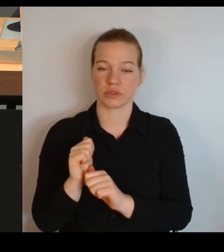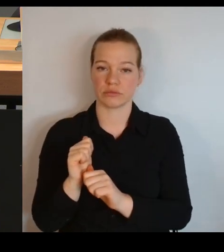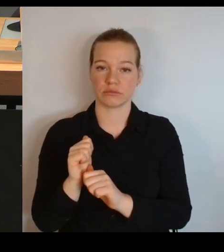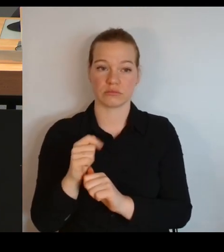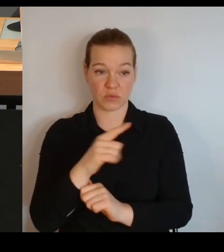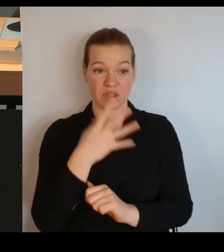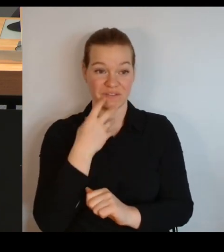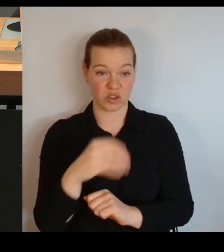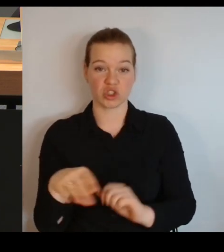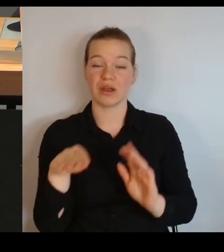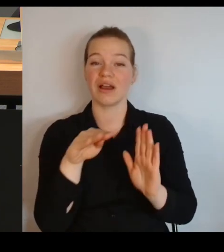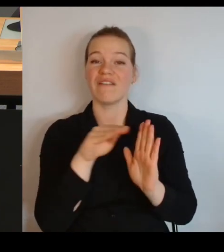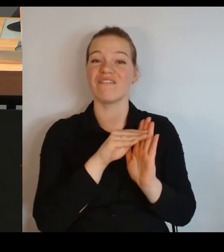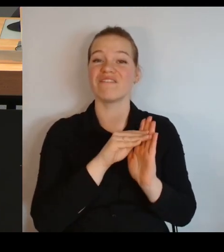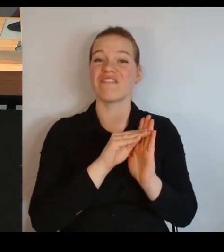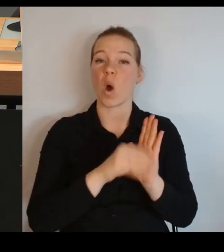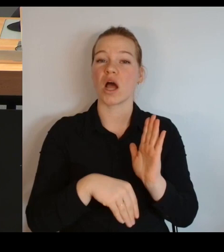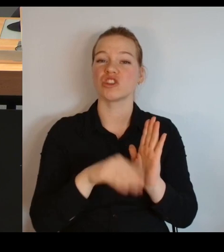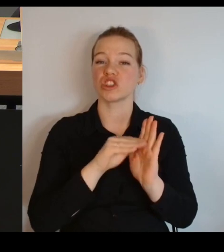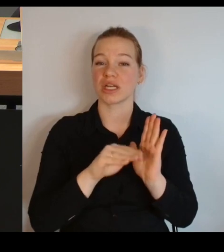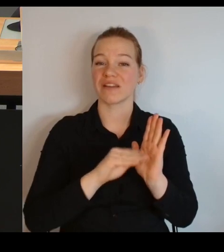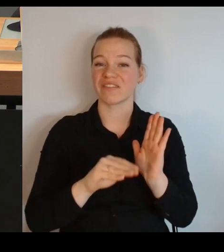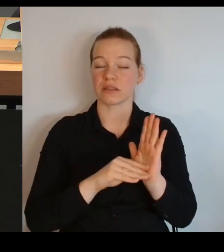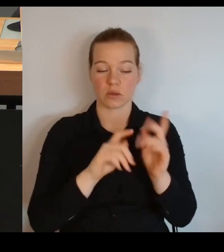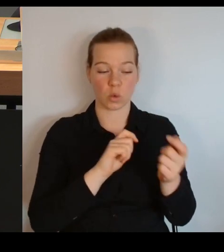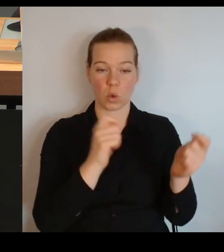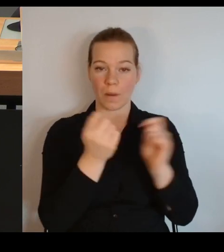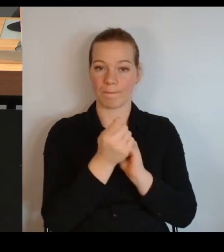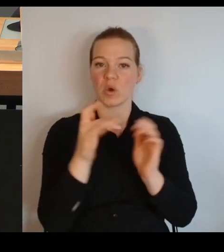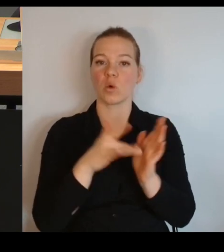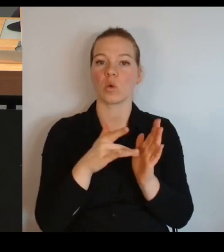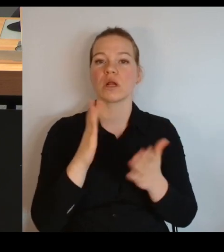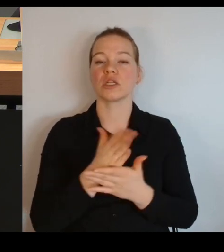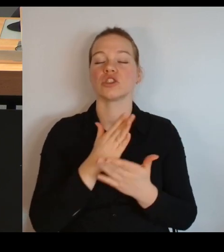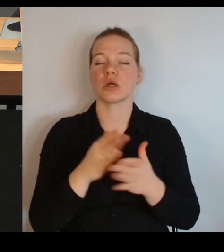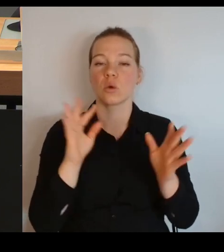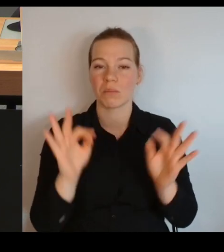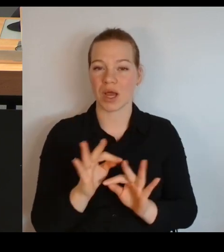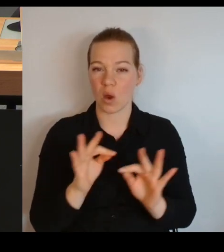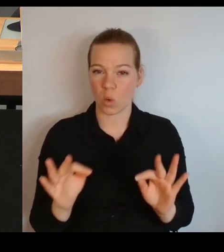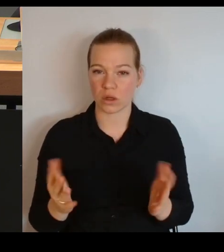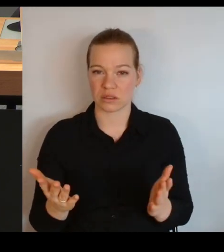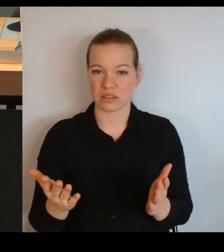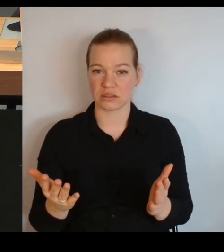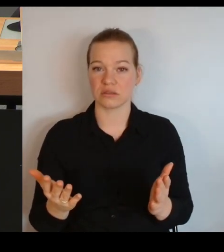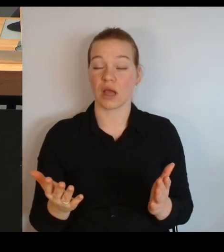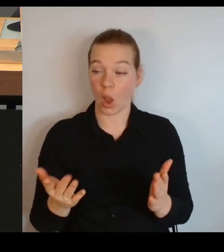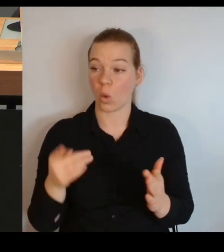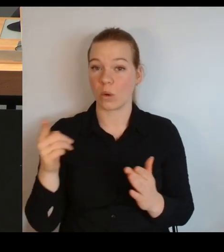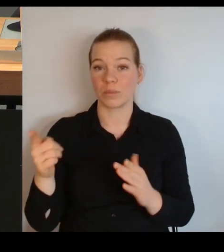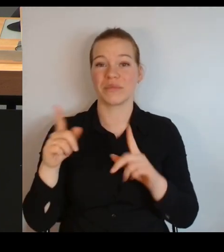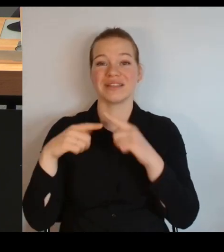keine Entscheidung und die eigene Verantwortung des Senats und der ihn tragenden Fraktionen wird einfach mal eben